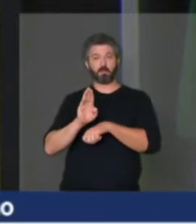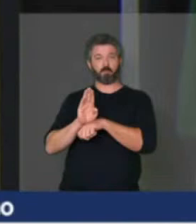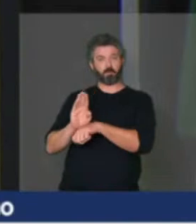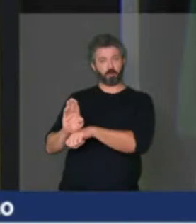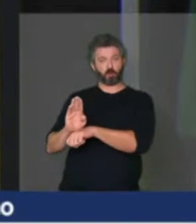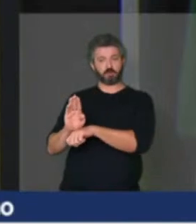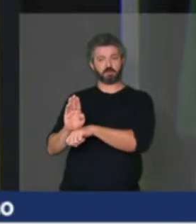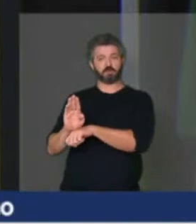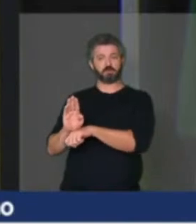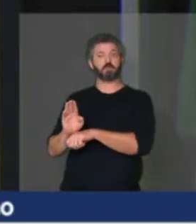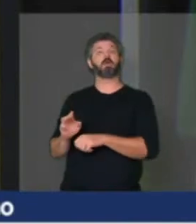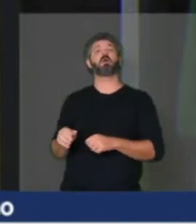BOLSA-ATLETA INTERNACIONAL DO GOVERNO FEDERAL. NA PROVA DE